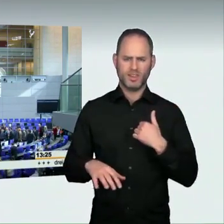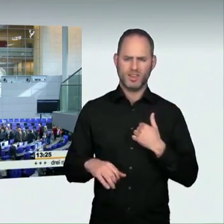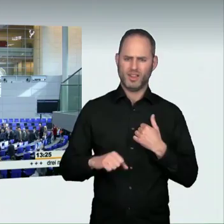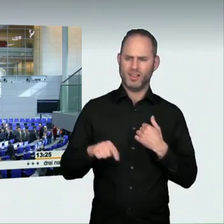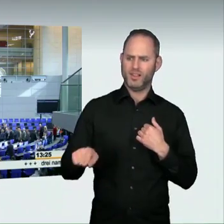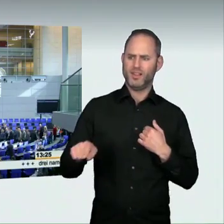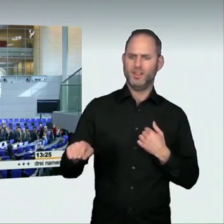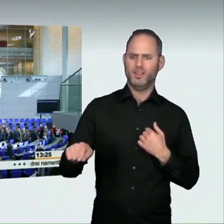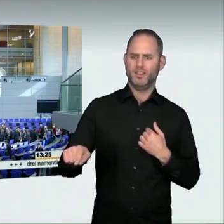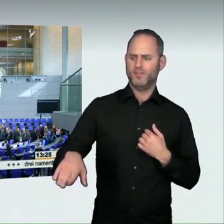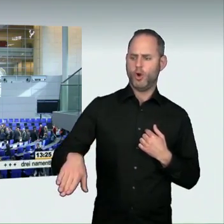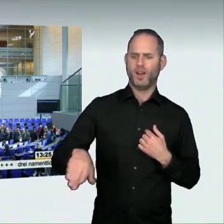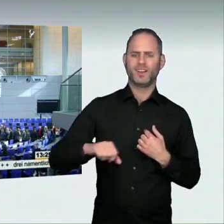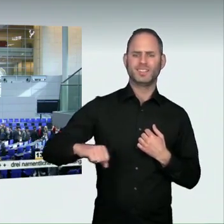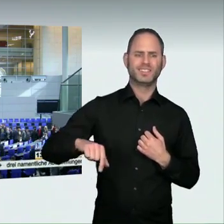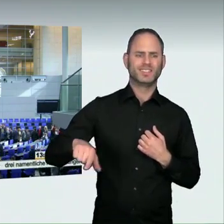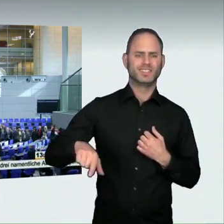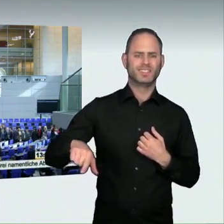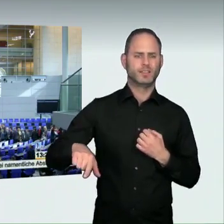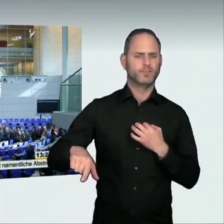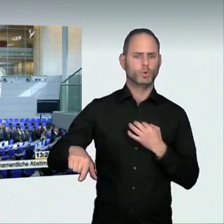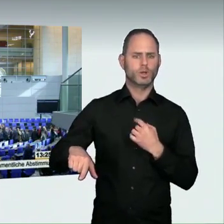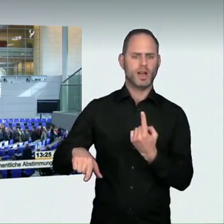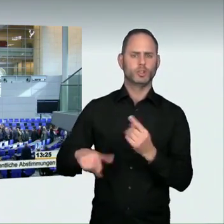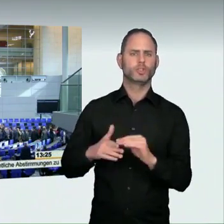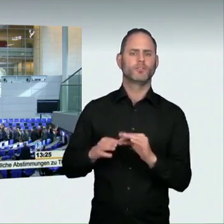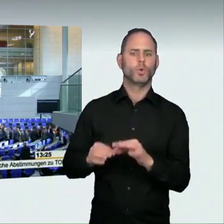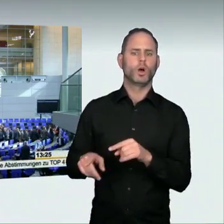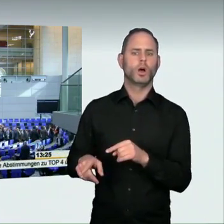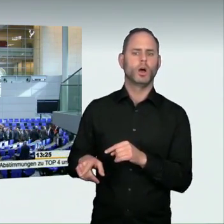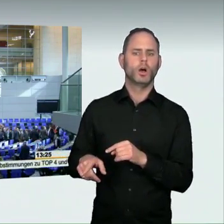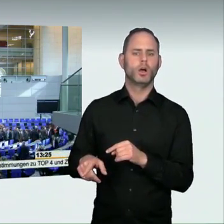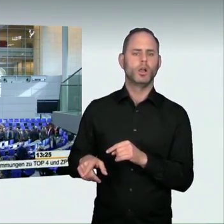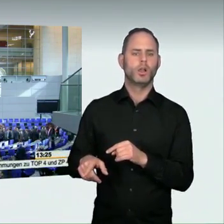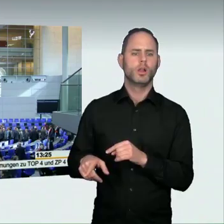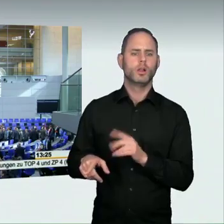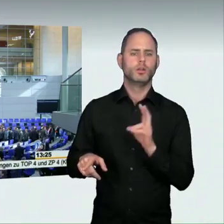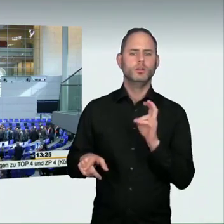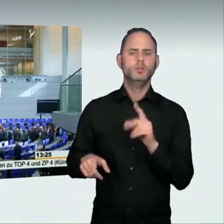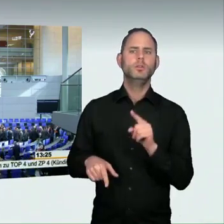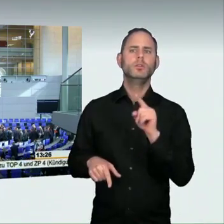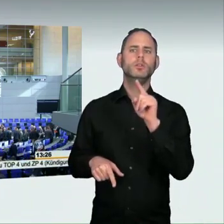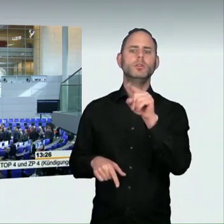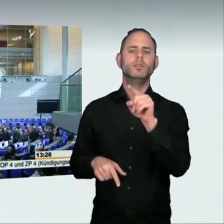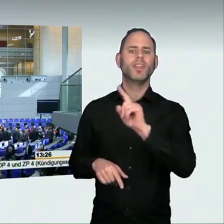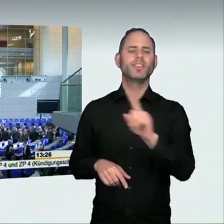Hier vorne, rechts von mir fehlt noch ein Schriftführer und hinten fehlt